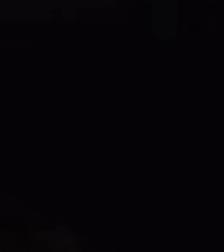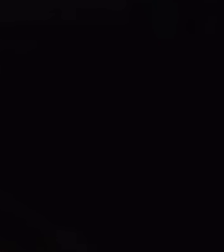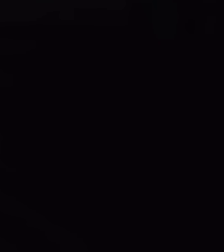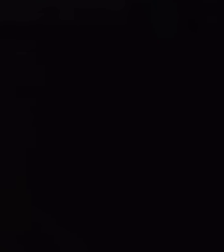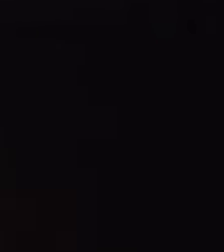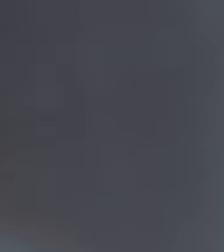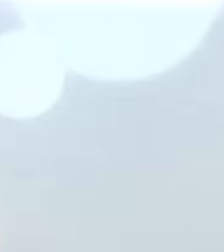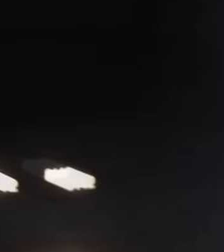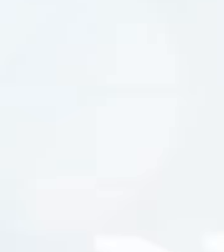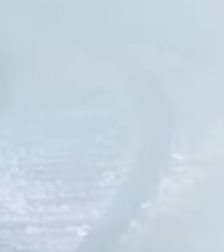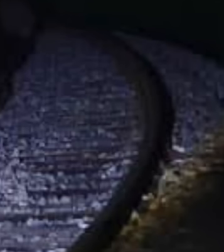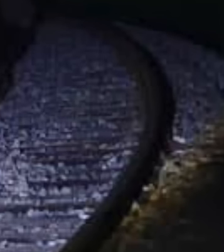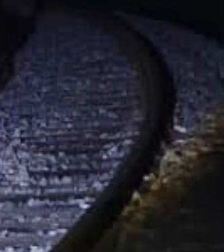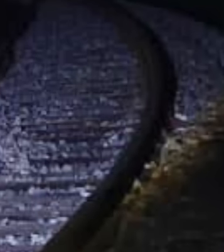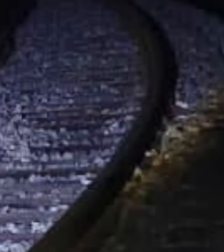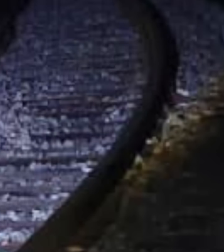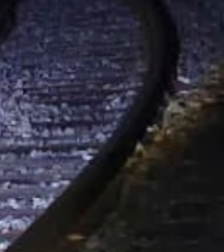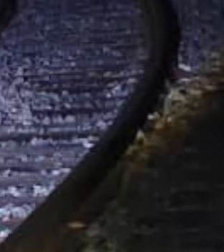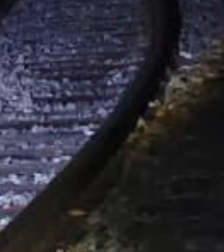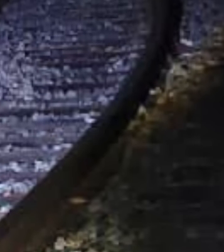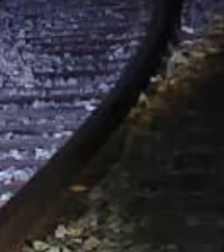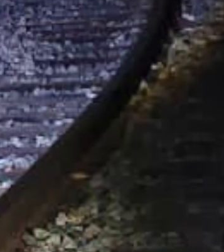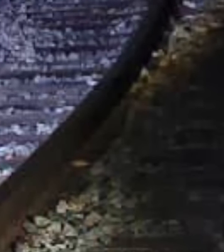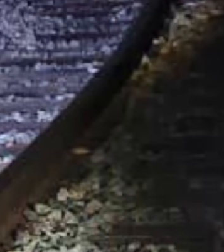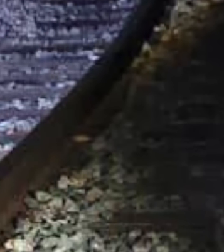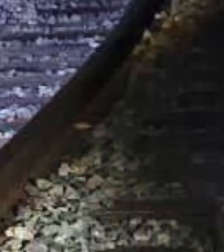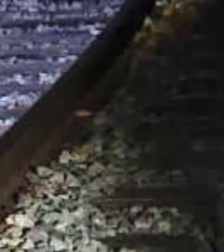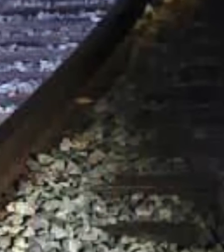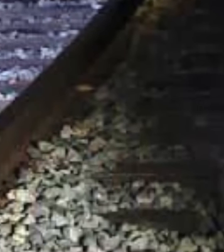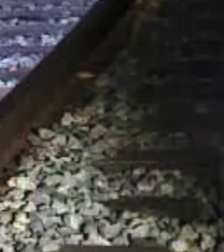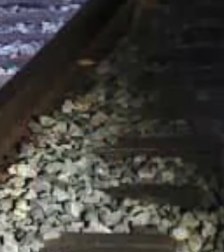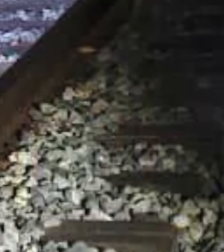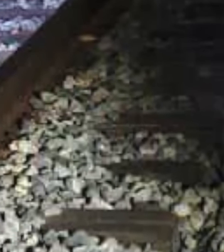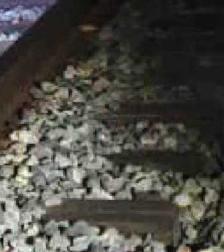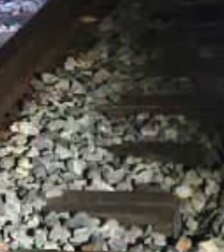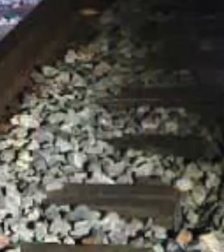Un nuevo incidente ferroviario ha encendido las alarmas en Oaxaca. El tren de carga [música] del